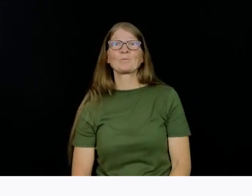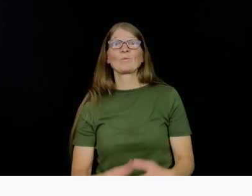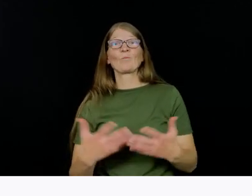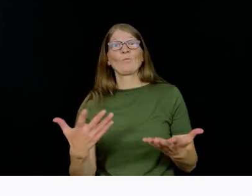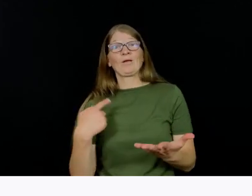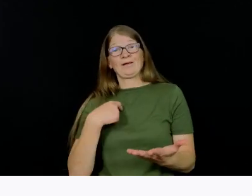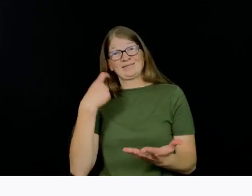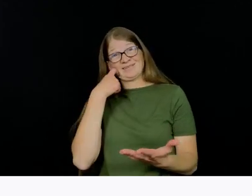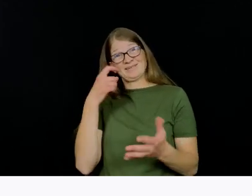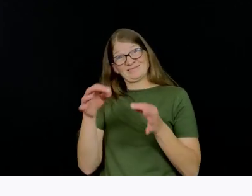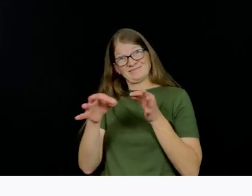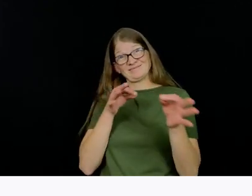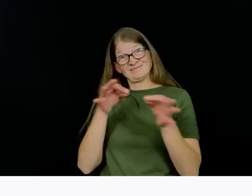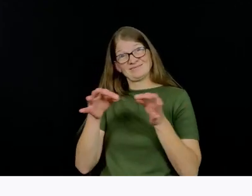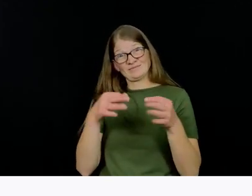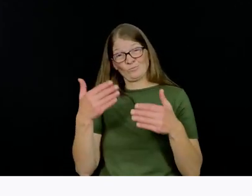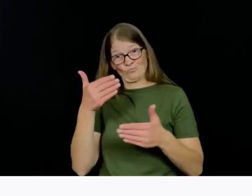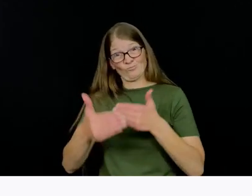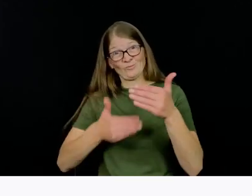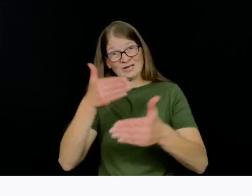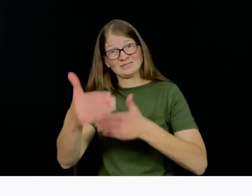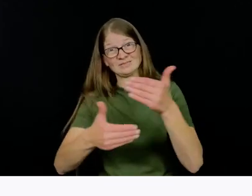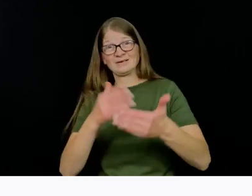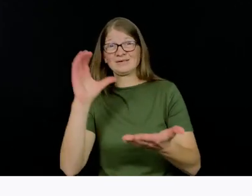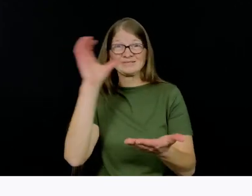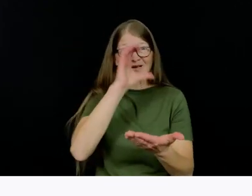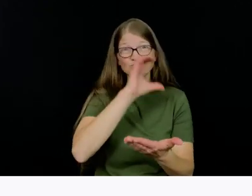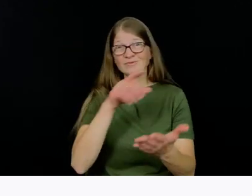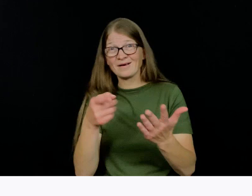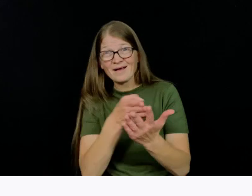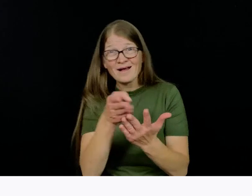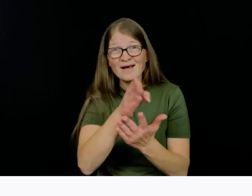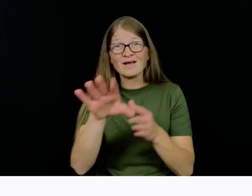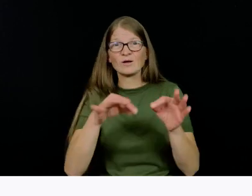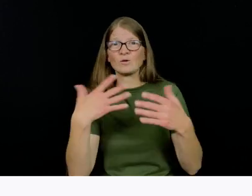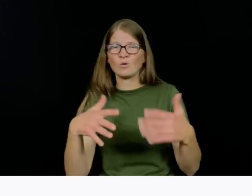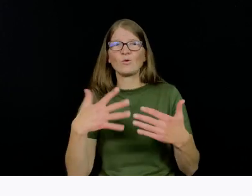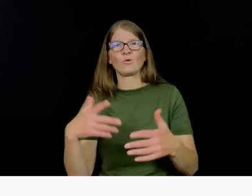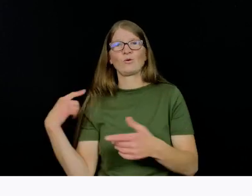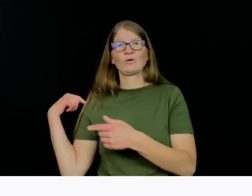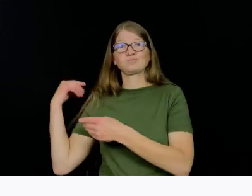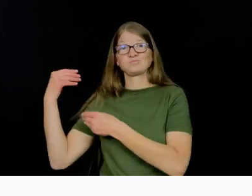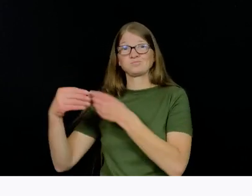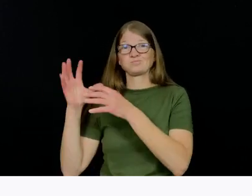هي الحاجة إلى كميات هائلة من المعالجة أبعد بكثير من الأجهزة التقليدية